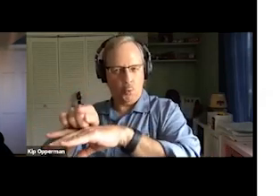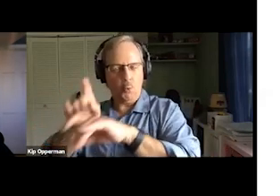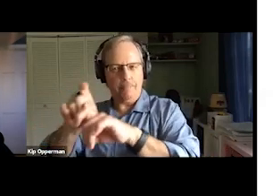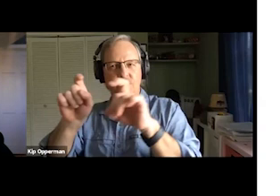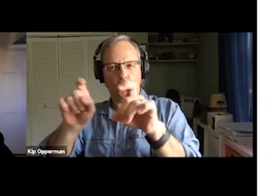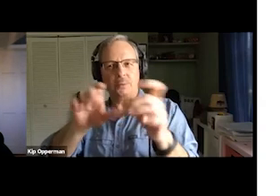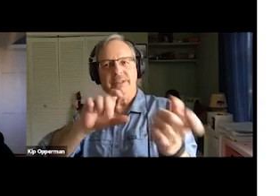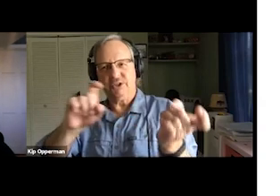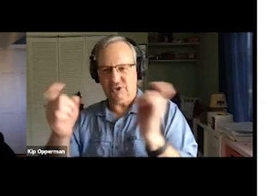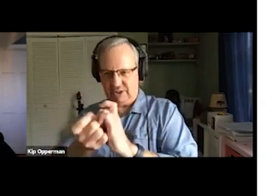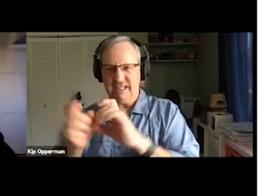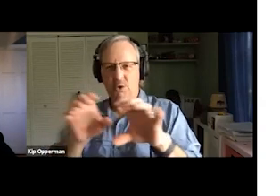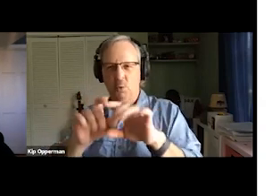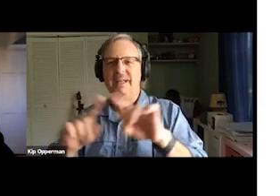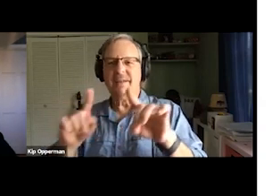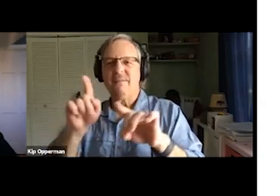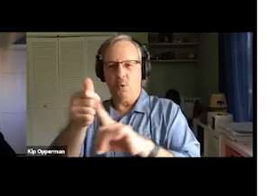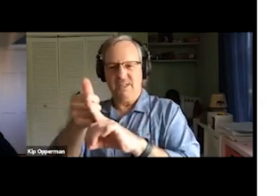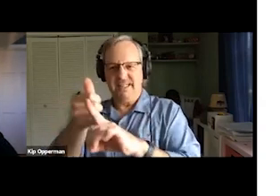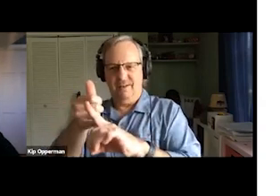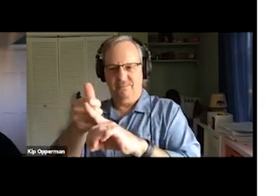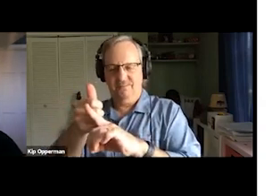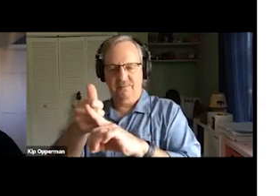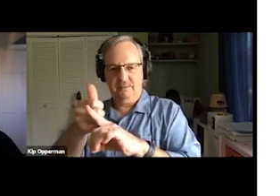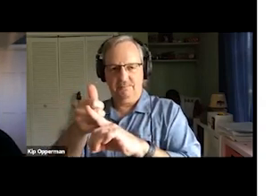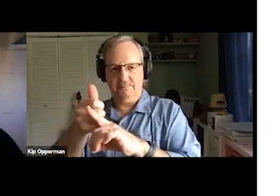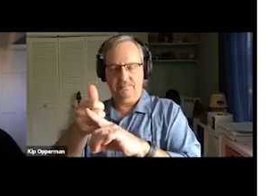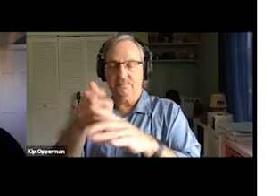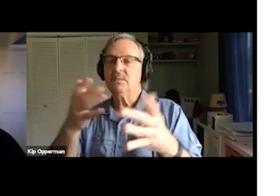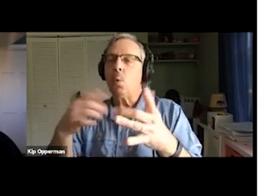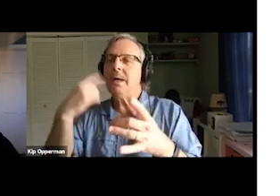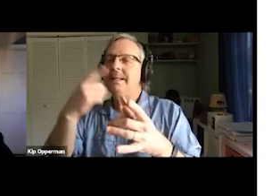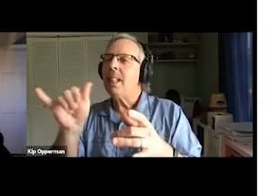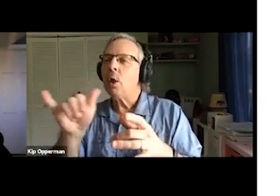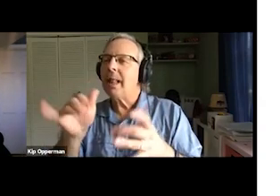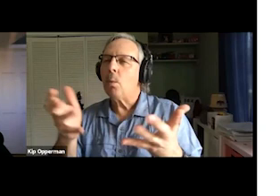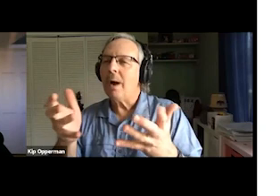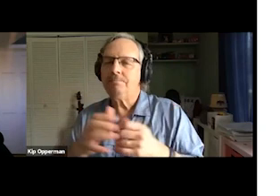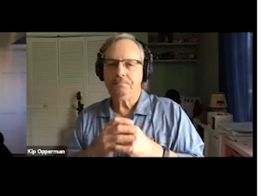diferente por sí mismo. Entonces, ¿cómo se ve eso? Siguiente diapositiva.